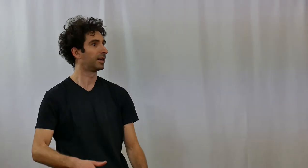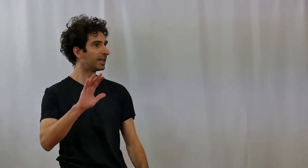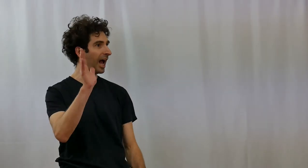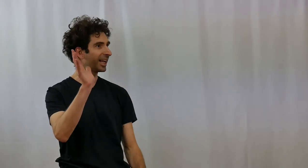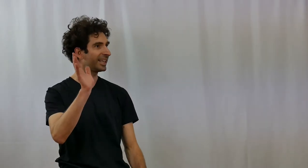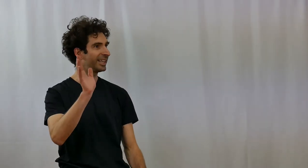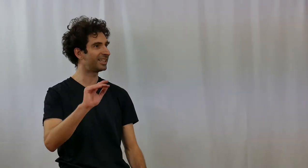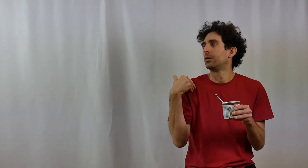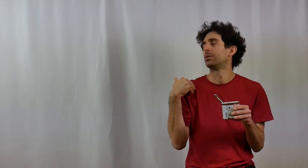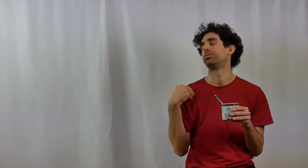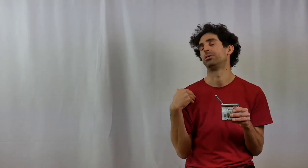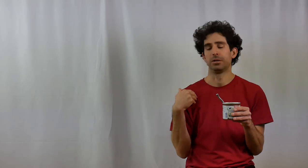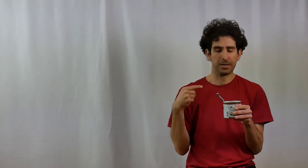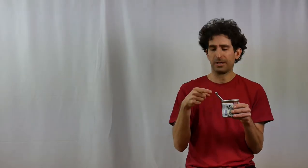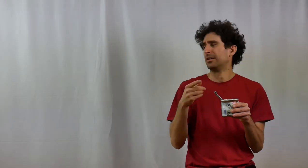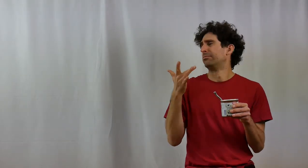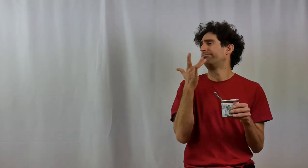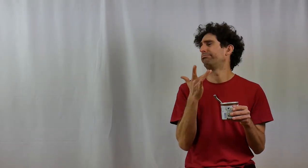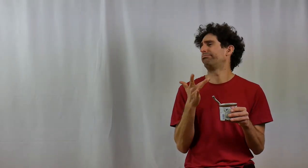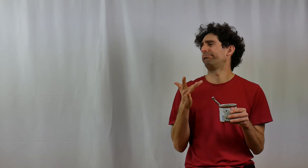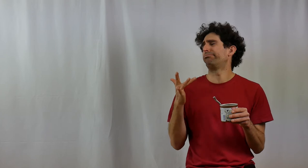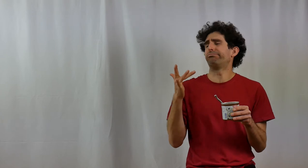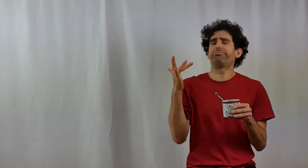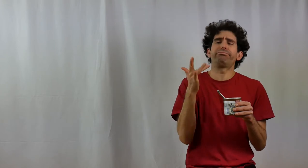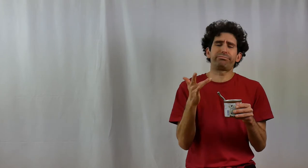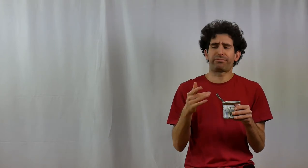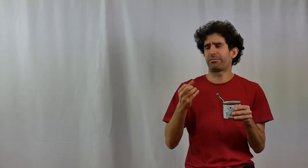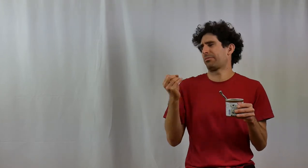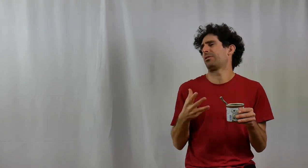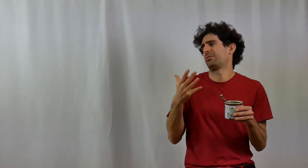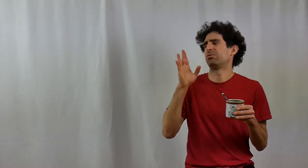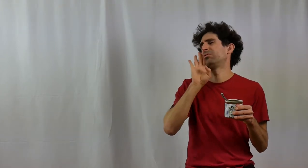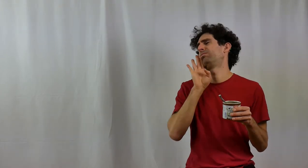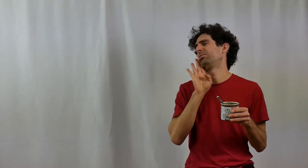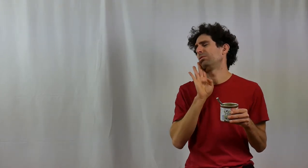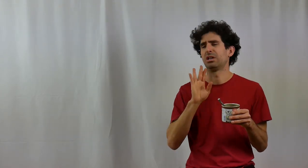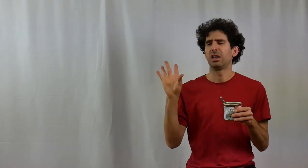Hey ! C'est délicieux. Laisse-moi, s'il te plaît.